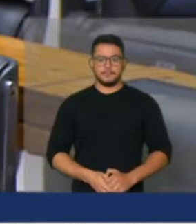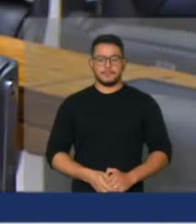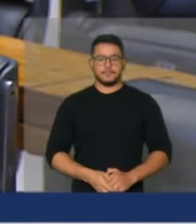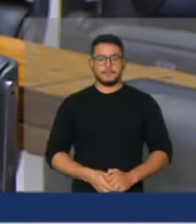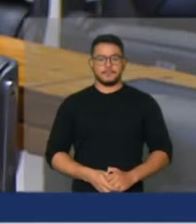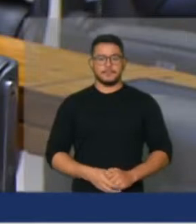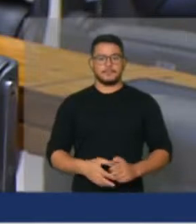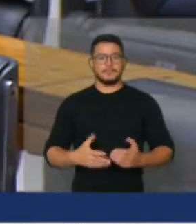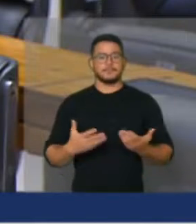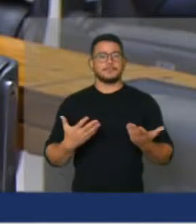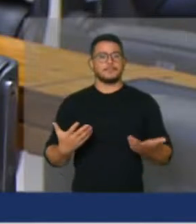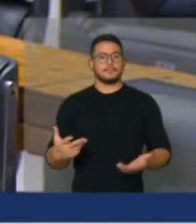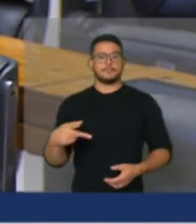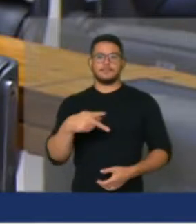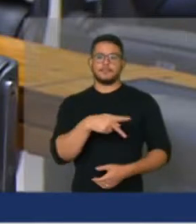CONVOCAR UM MINISTRO QUE JÁ